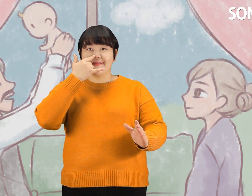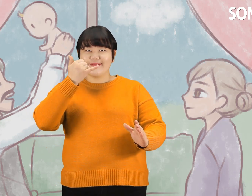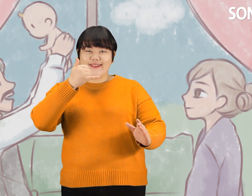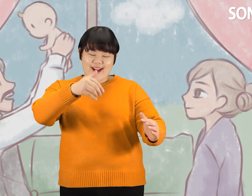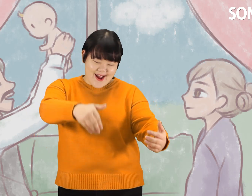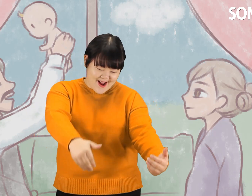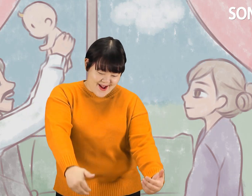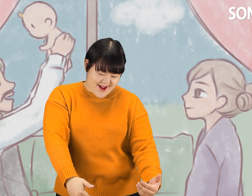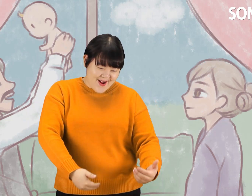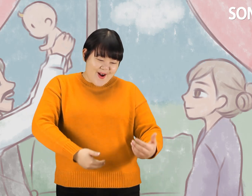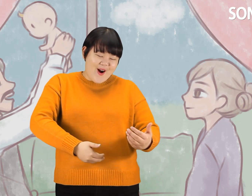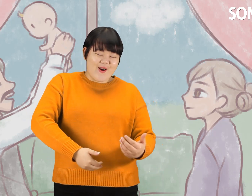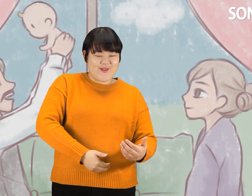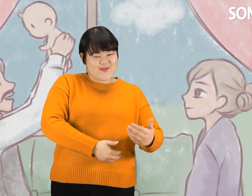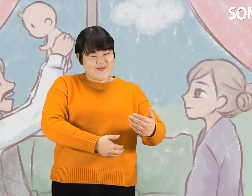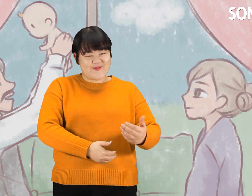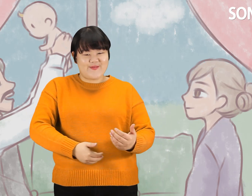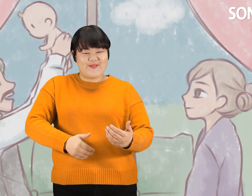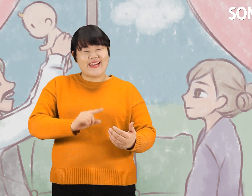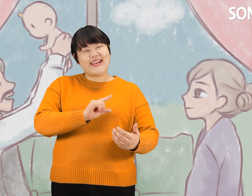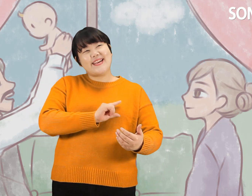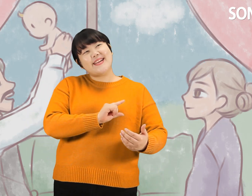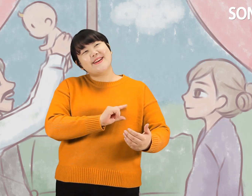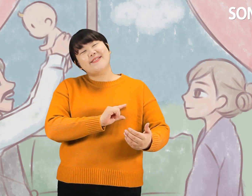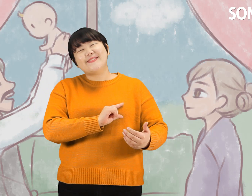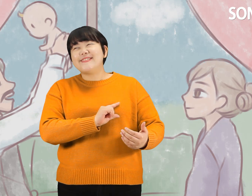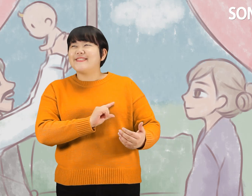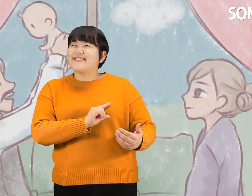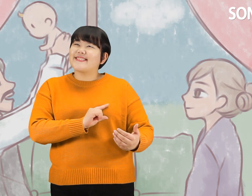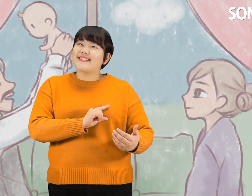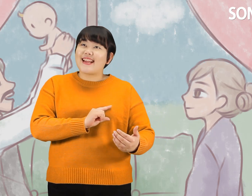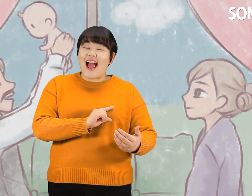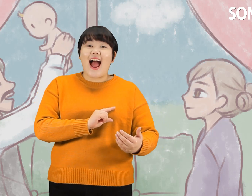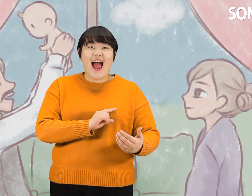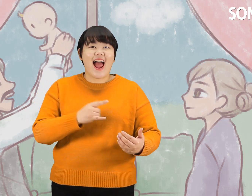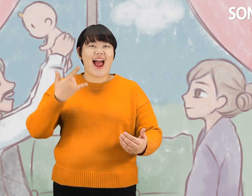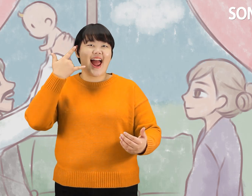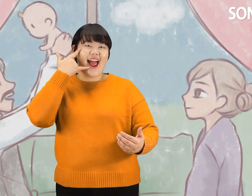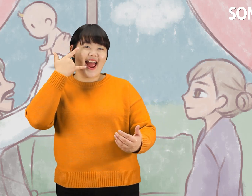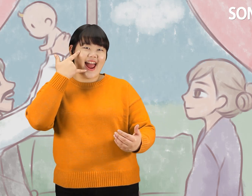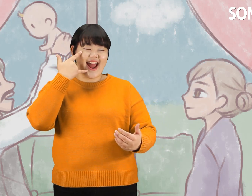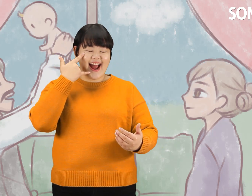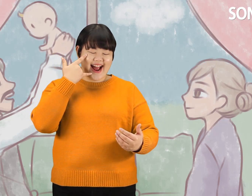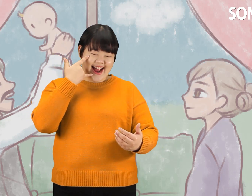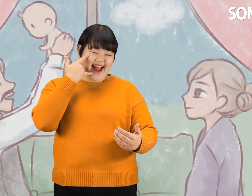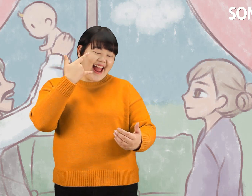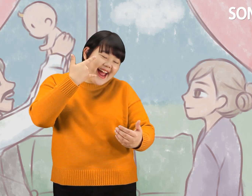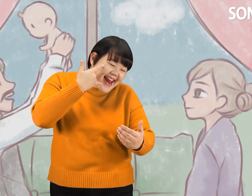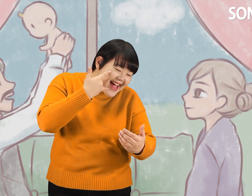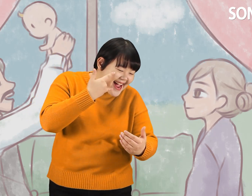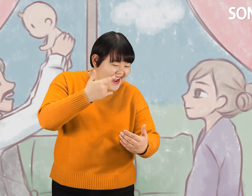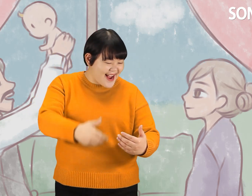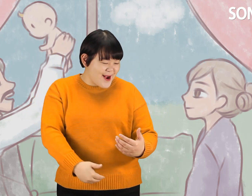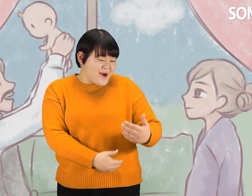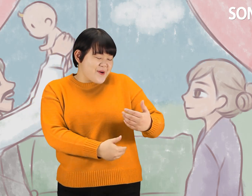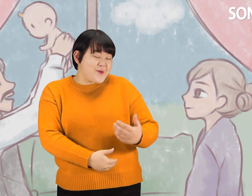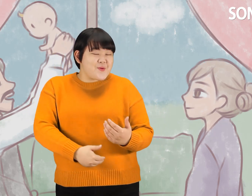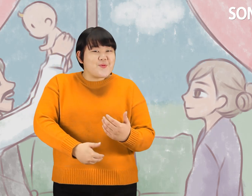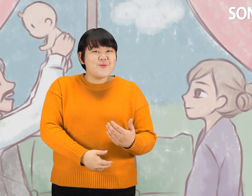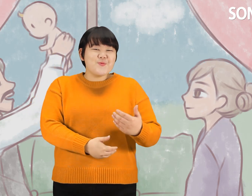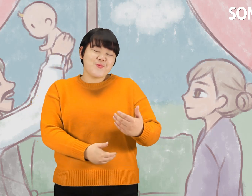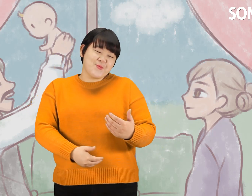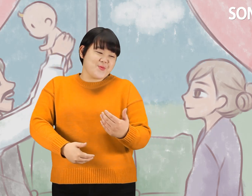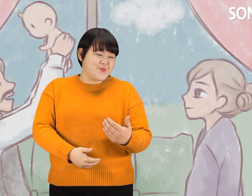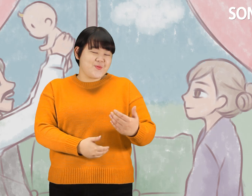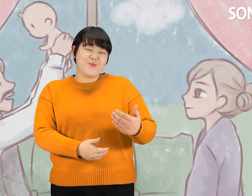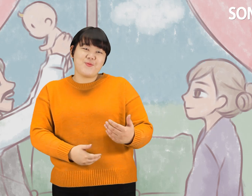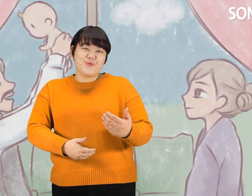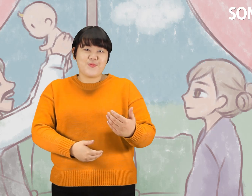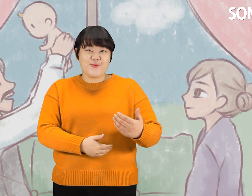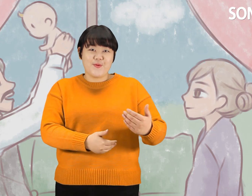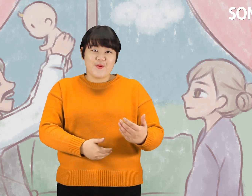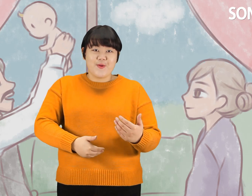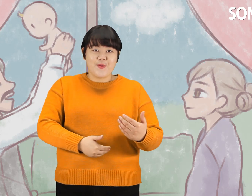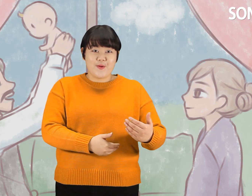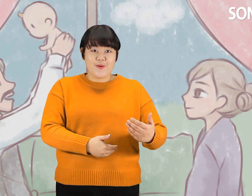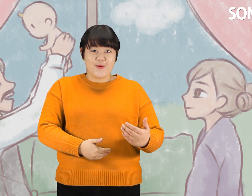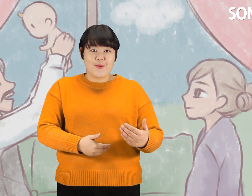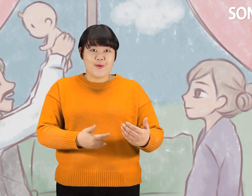夫婦はこの子にヘレンという名前をつけてくれて心を込めてキーたよ。